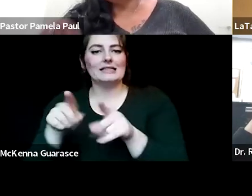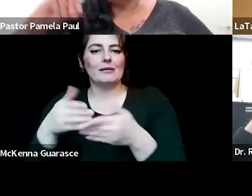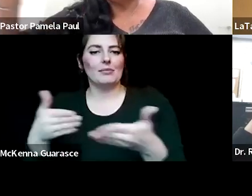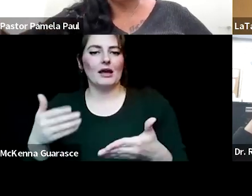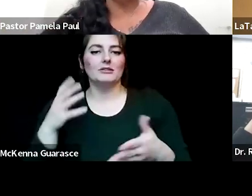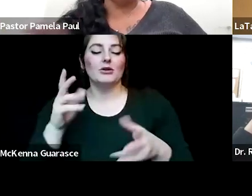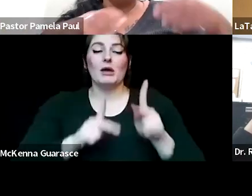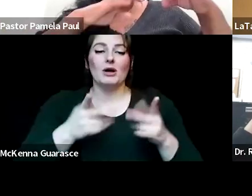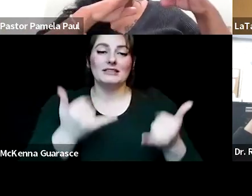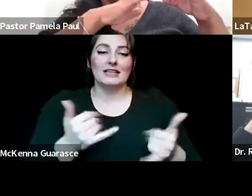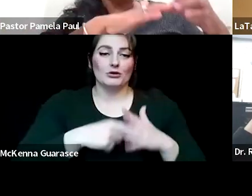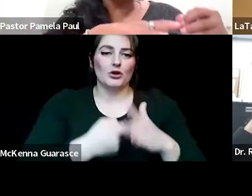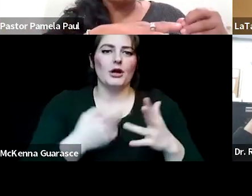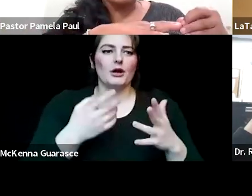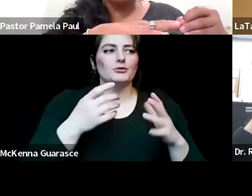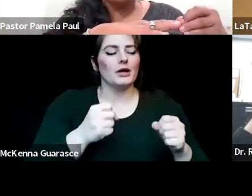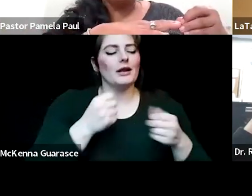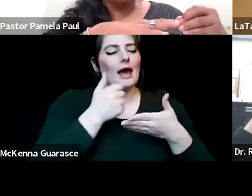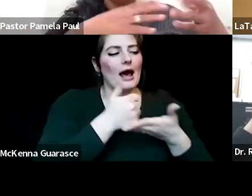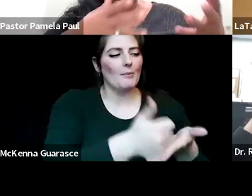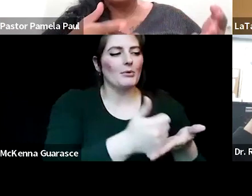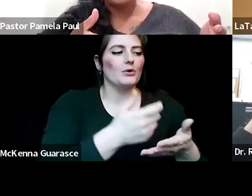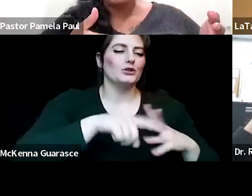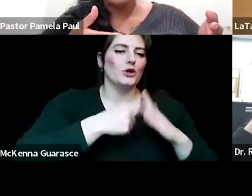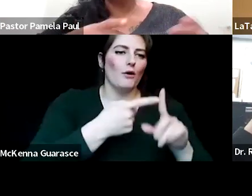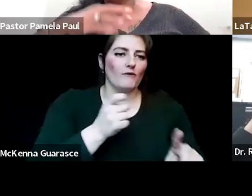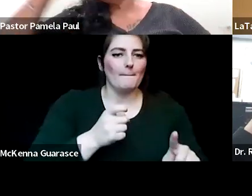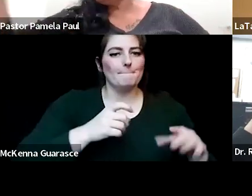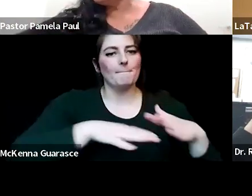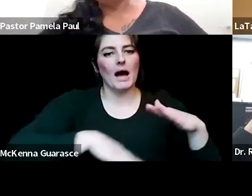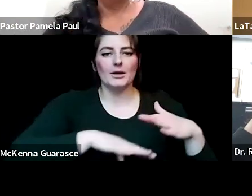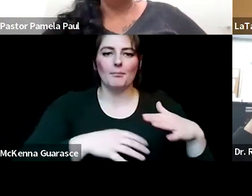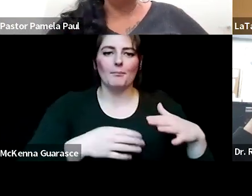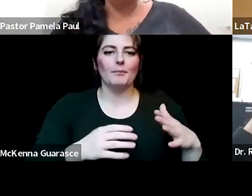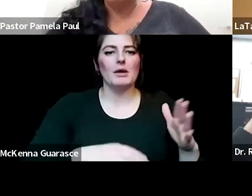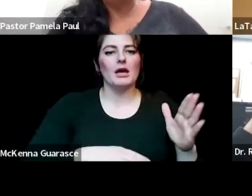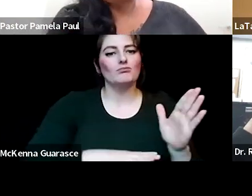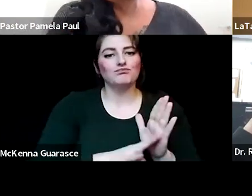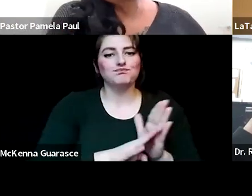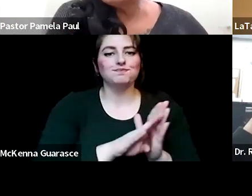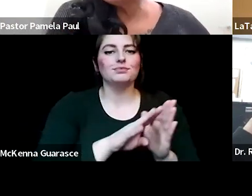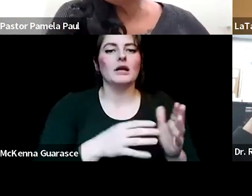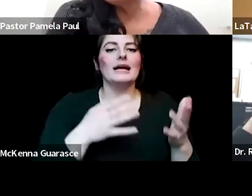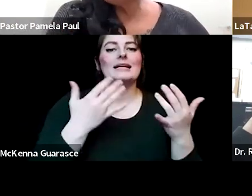pueden ayudarlos. No tienen por qué empezar desde cero aunque partan de la nada, podrían terminar en una posición mucho mejor